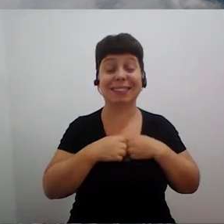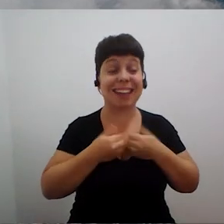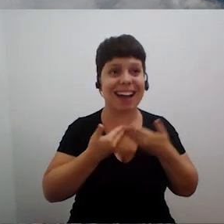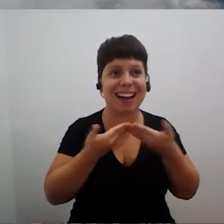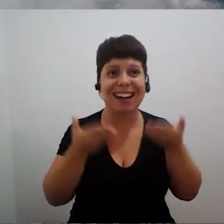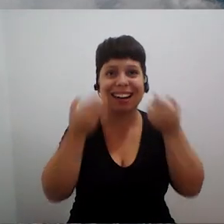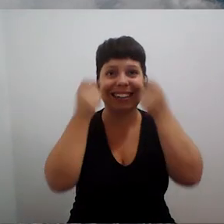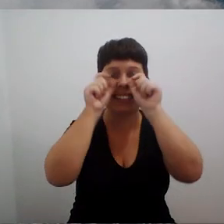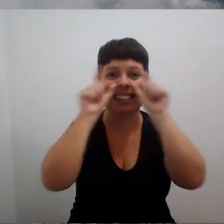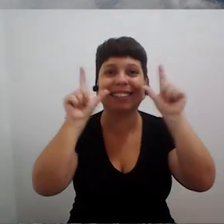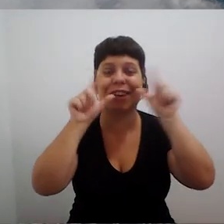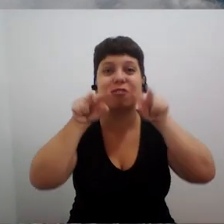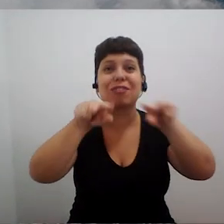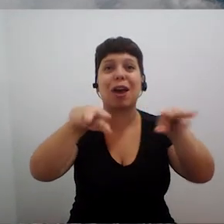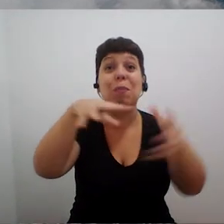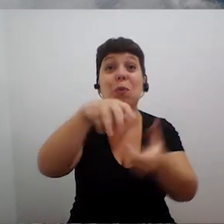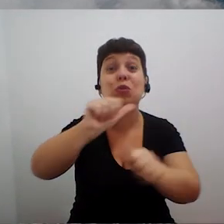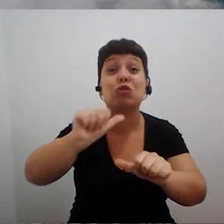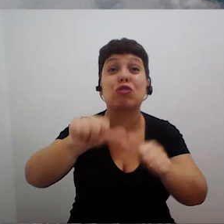Para ver o mundo diferente